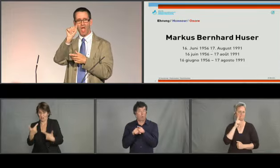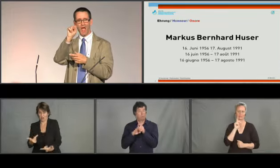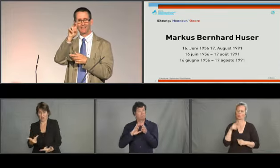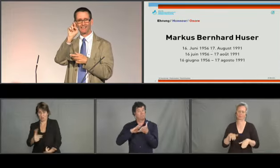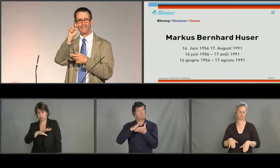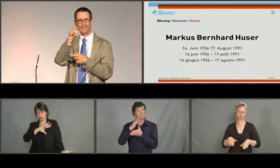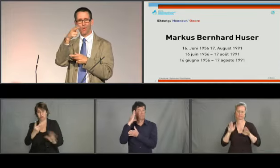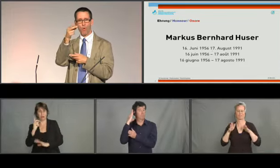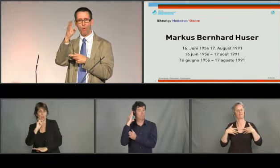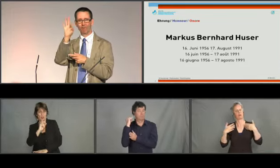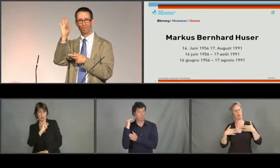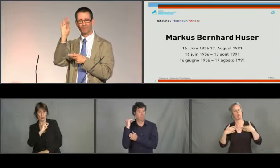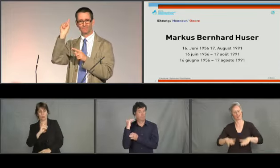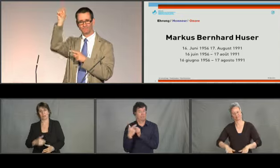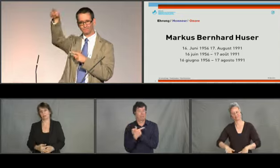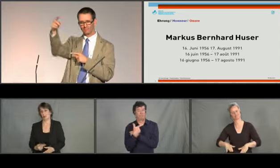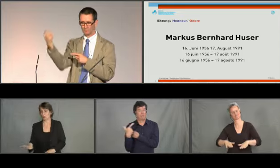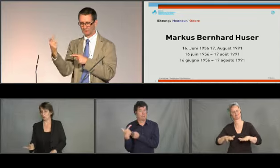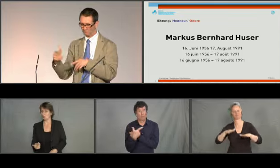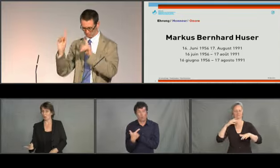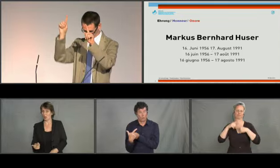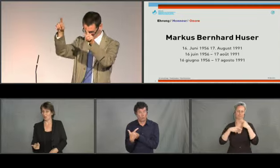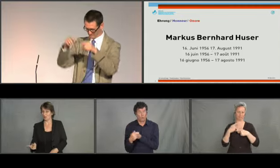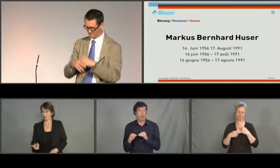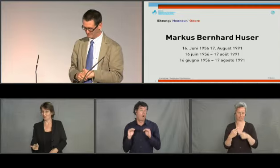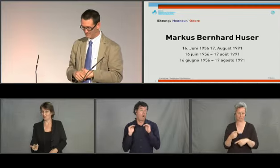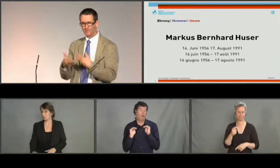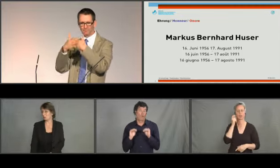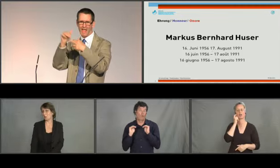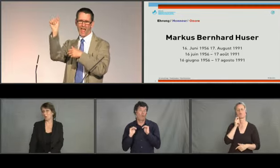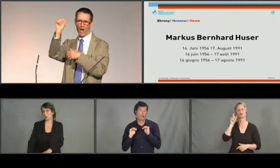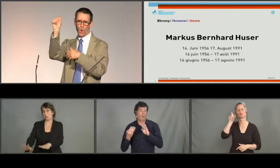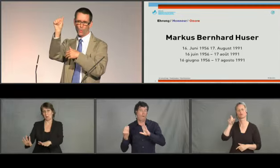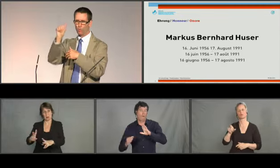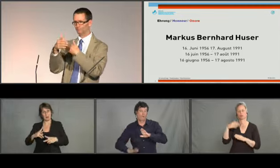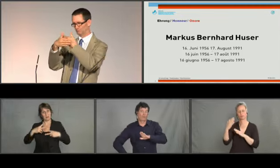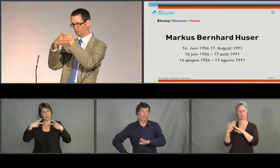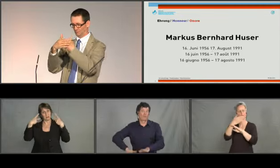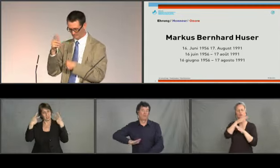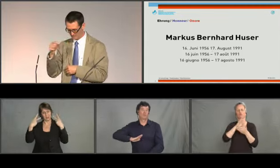sehr fröhliche Kindheit. Markus ging später im Landenhof zur Schule in